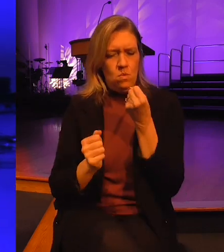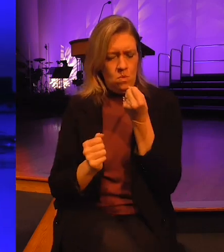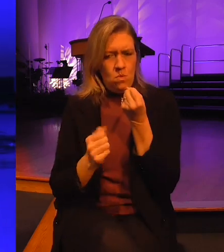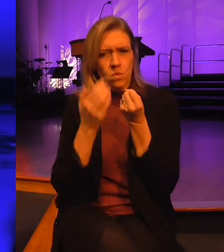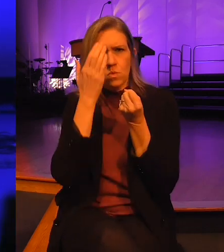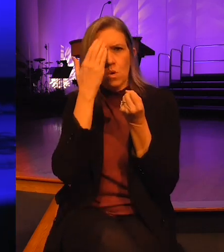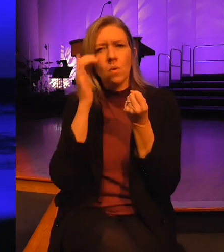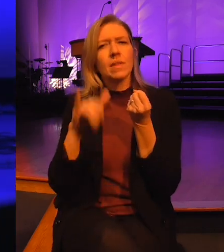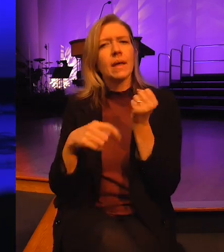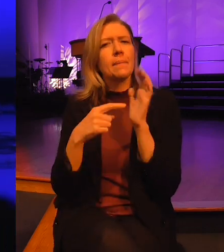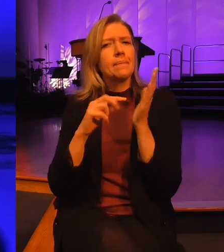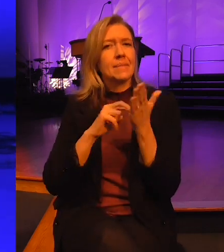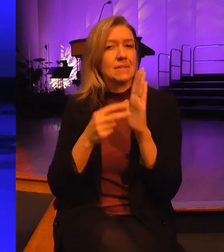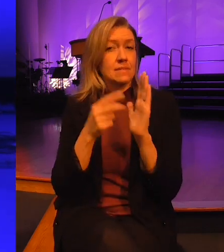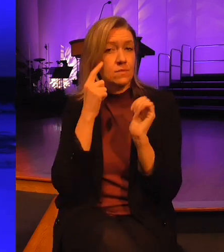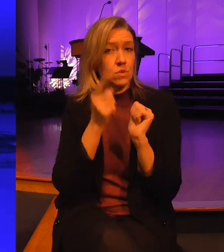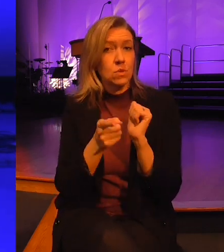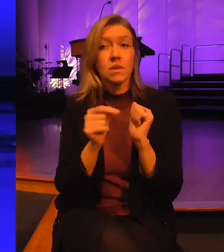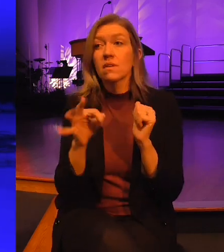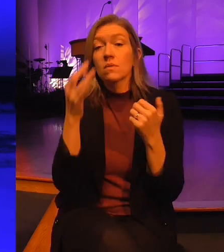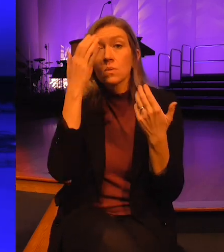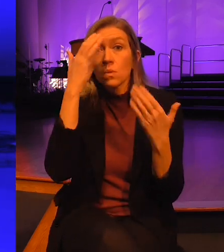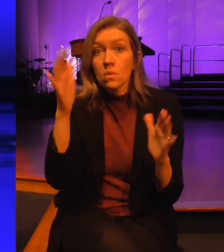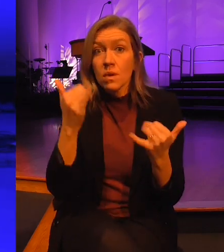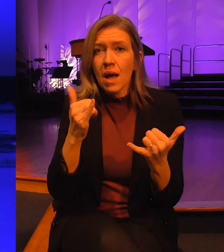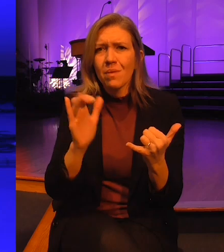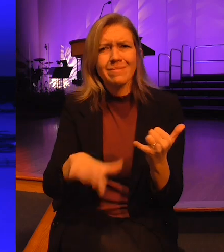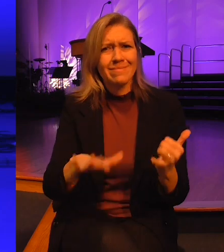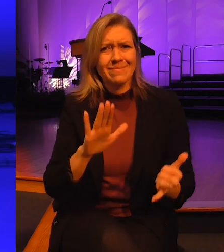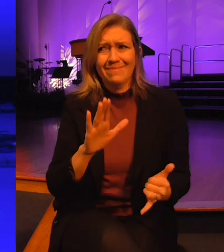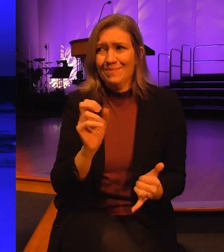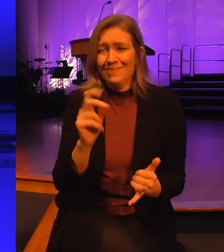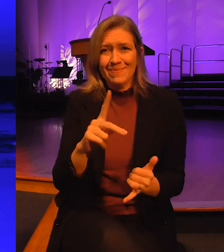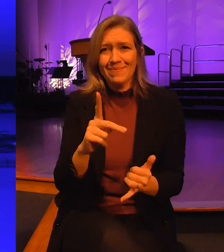no lo sabe en este momento, está bien porque lo mejor de un símbolo es que